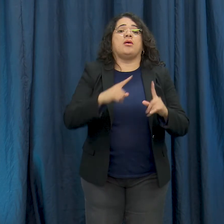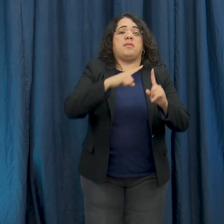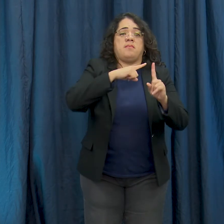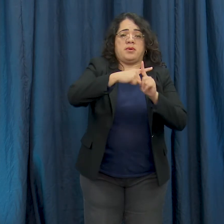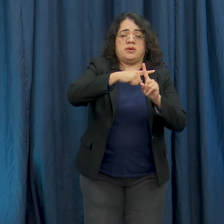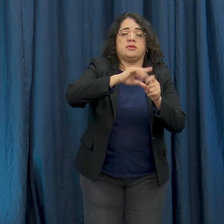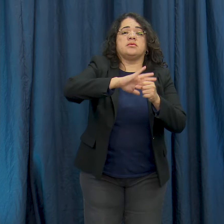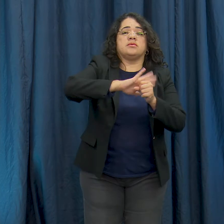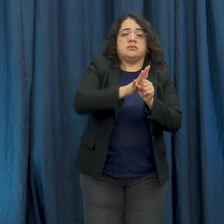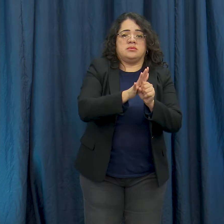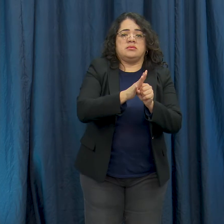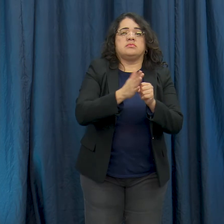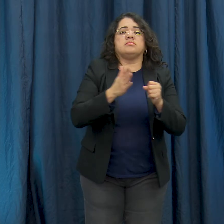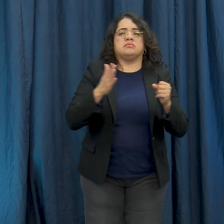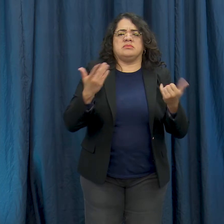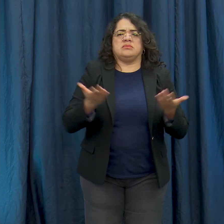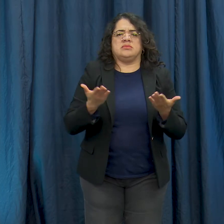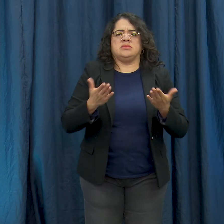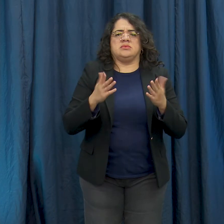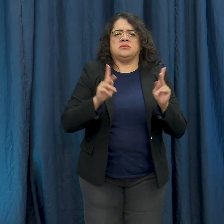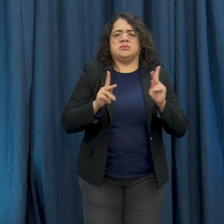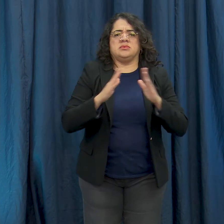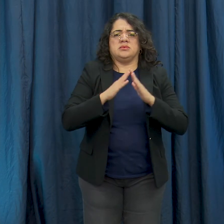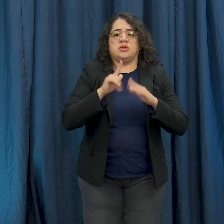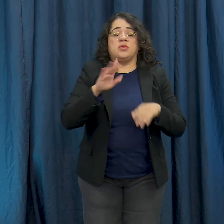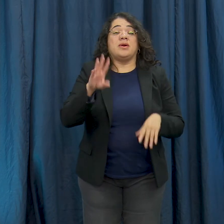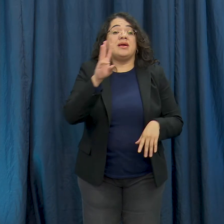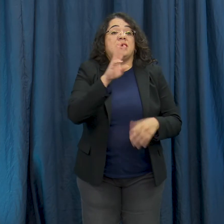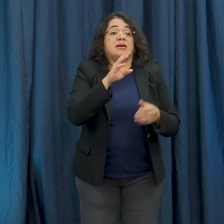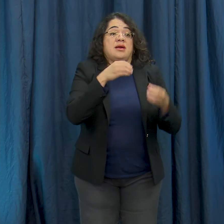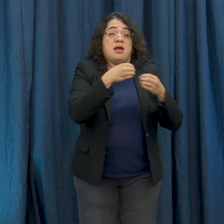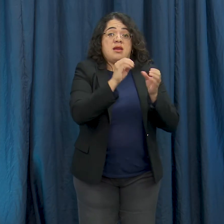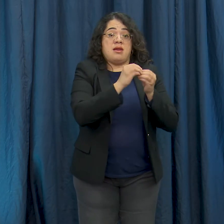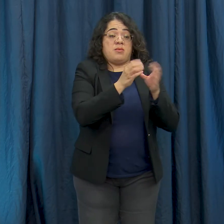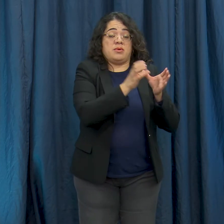coronavirus aproximadamente say cientos vent asean recupera dou y